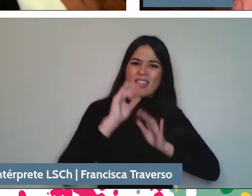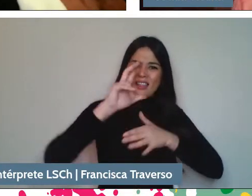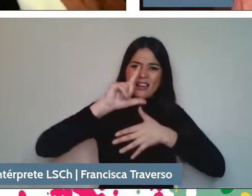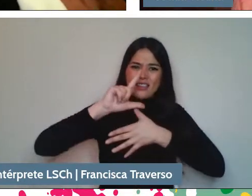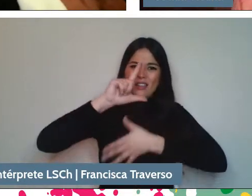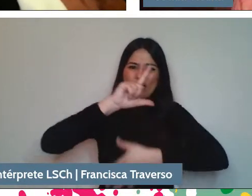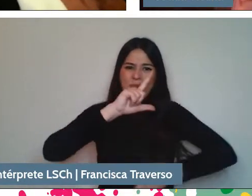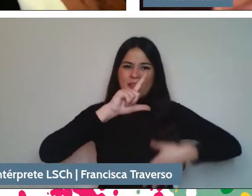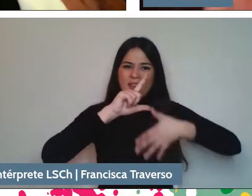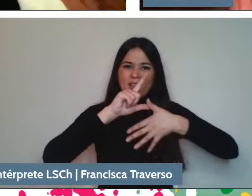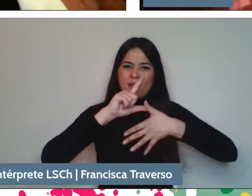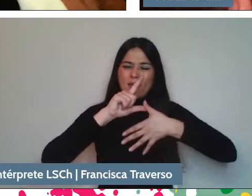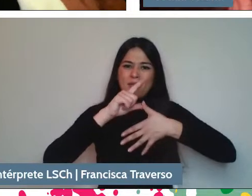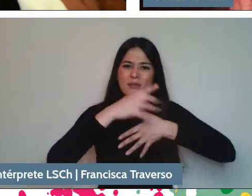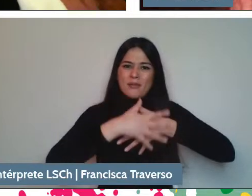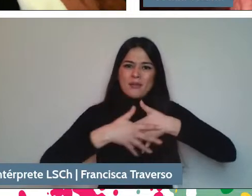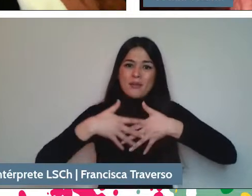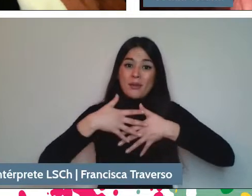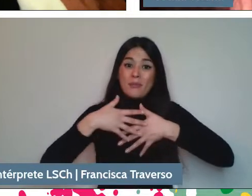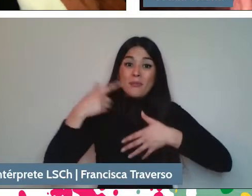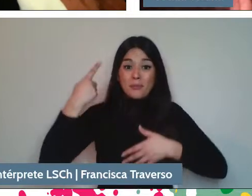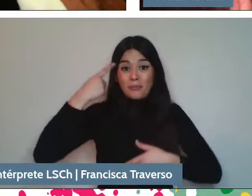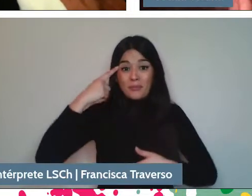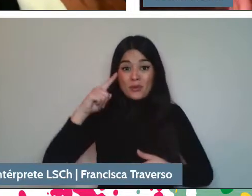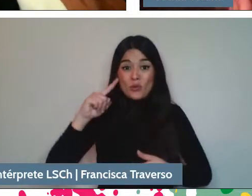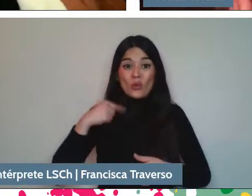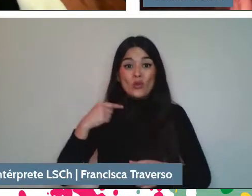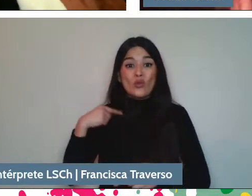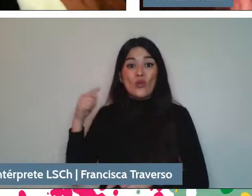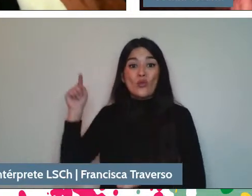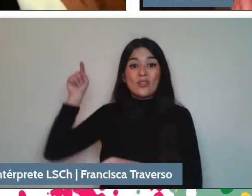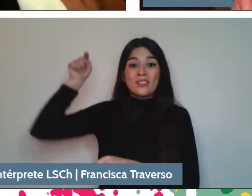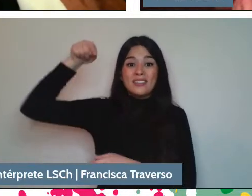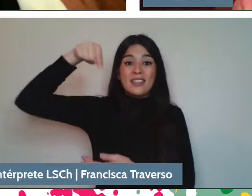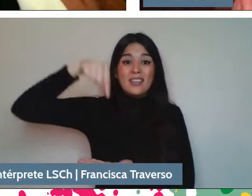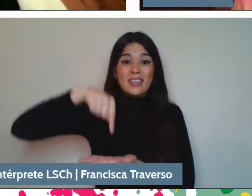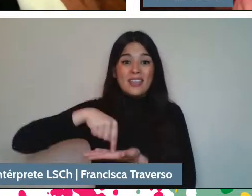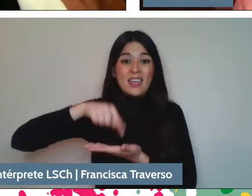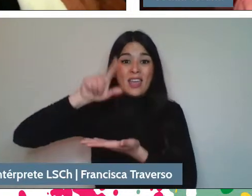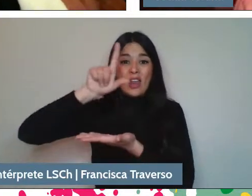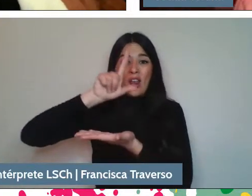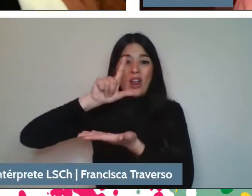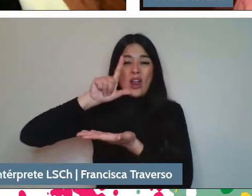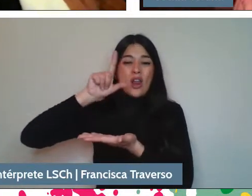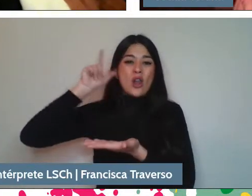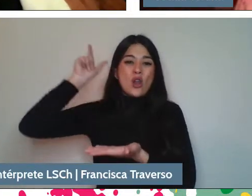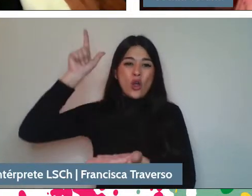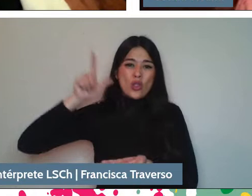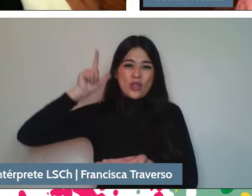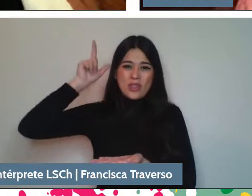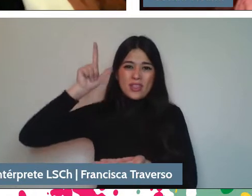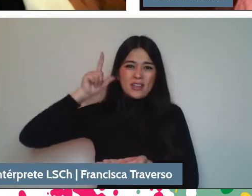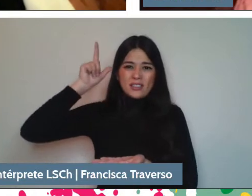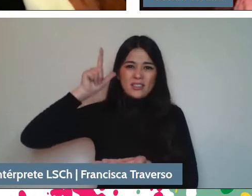en cuanto que al momento que yo llegué a Londres, que fue digamos el año 72.